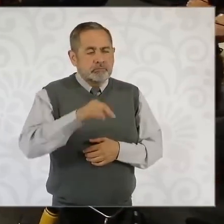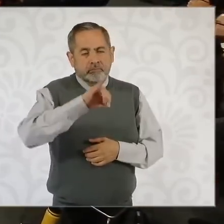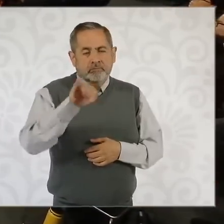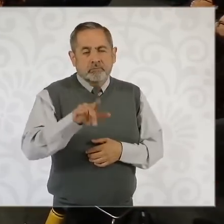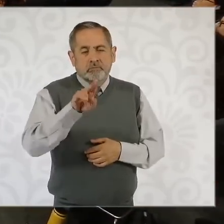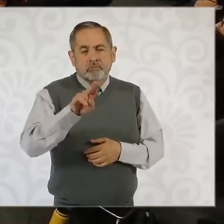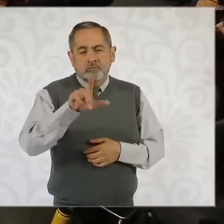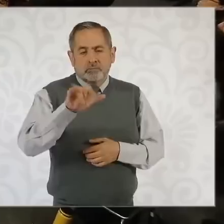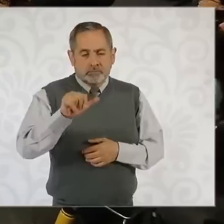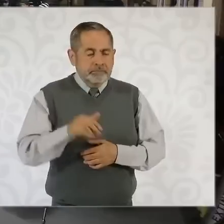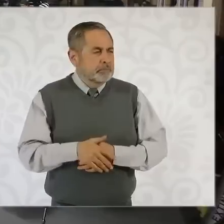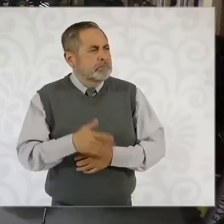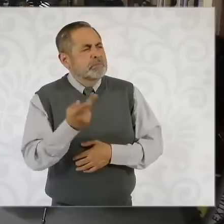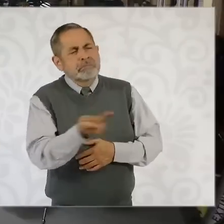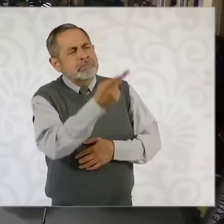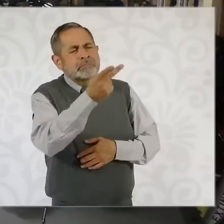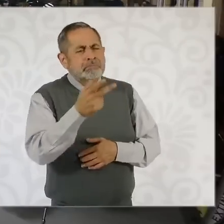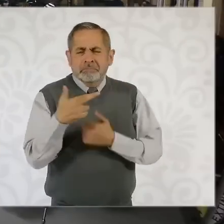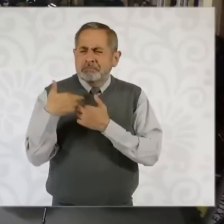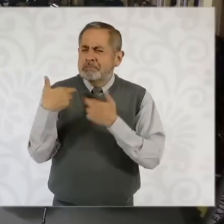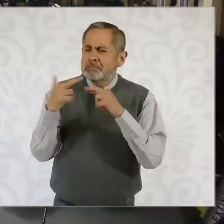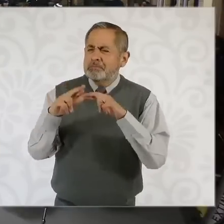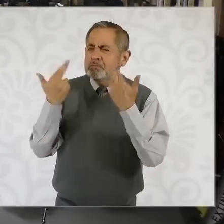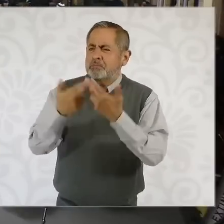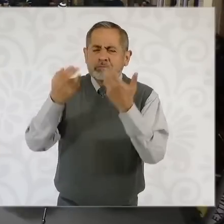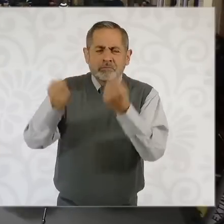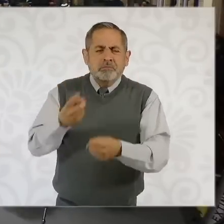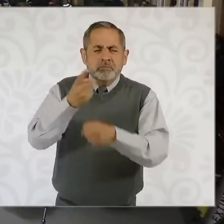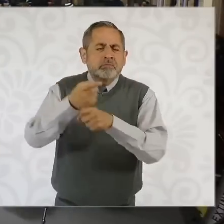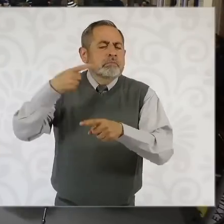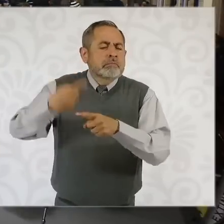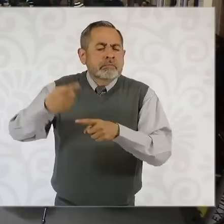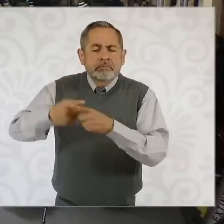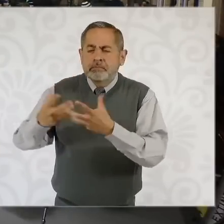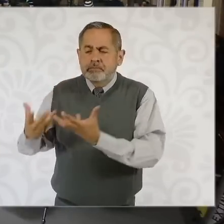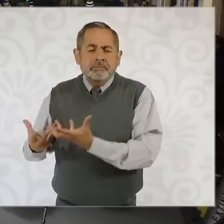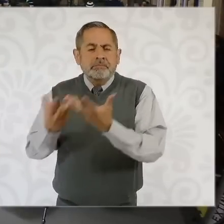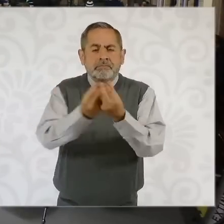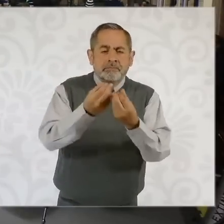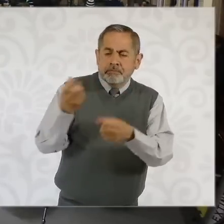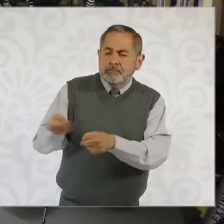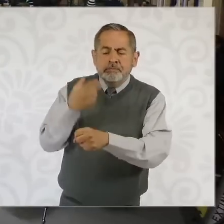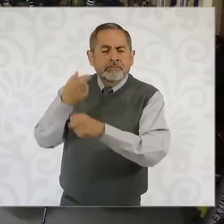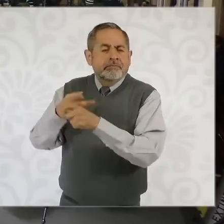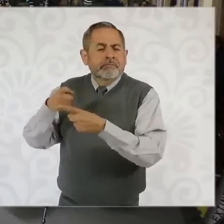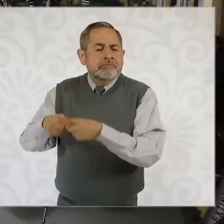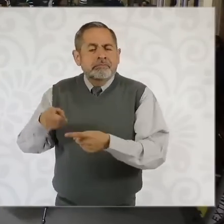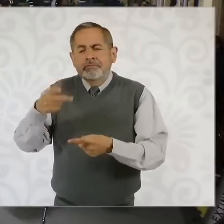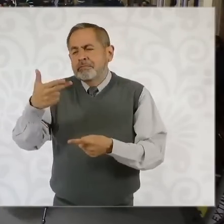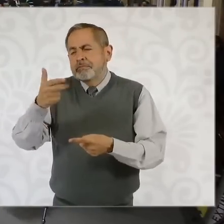tema de la reunión de seguridad Quiénes estarían asistiendo el secretario harf Quiénes acudirían